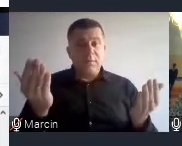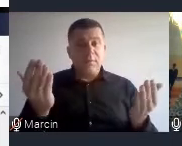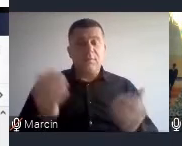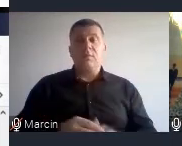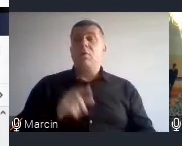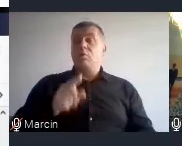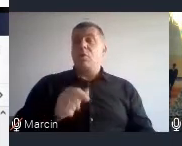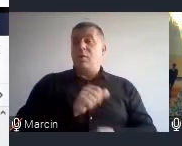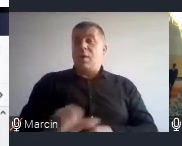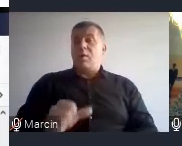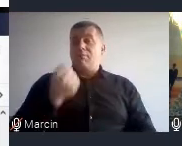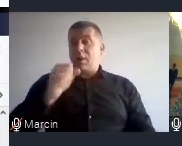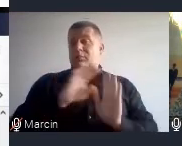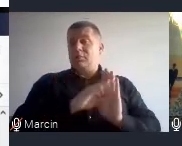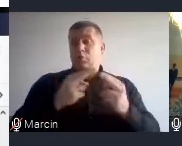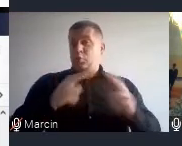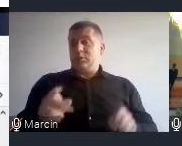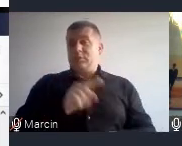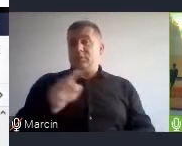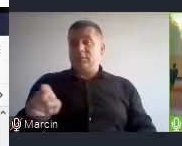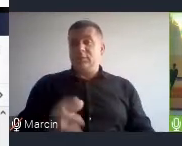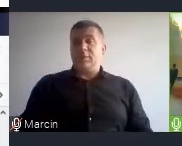To jest ta zasadnicza różnica.